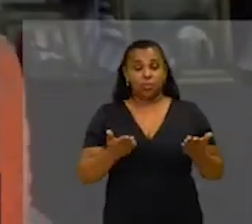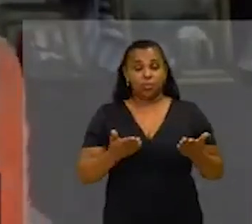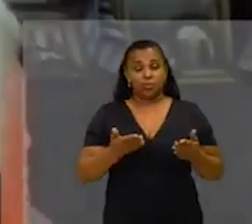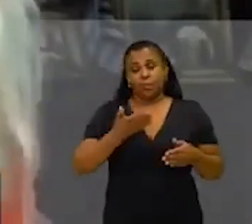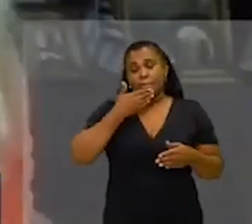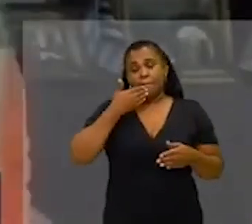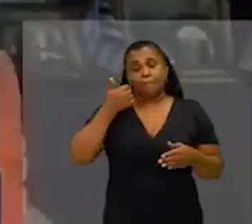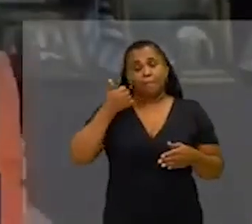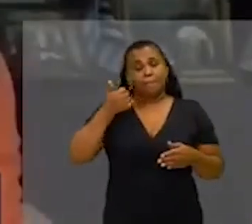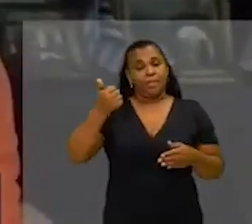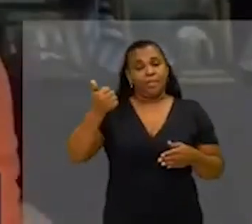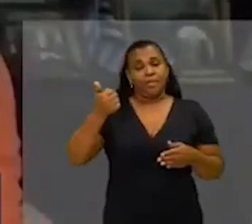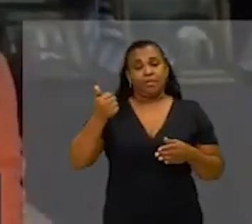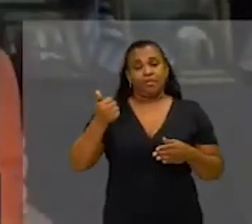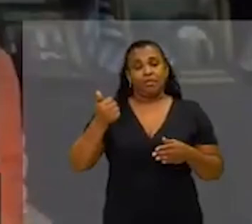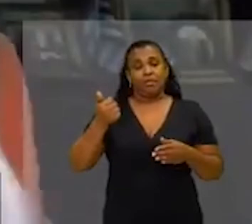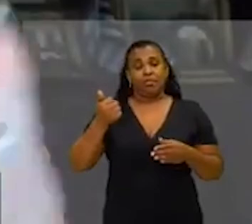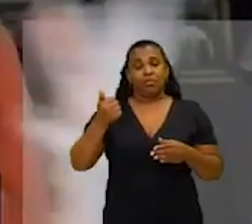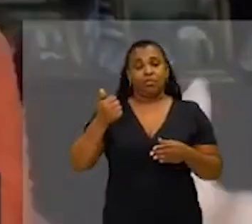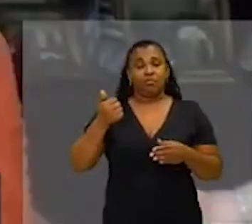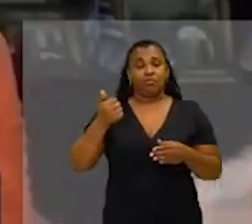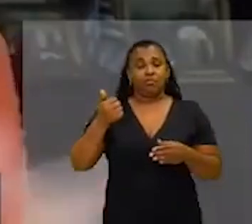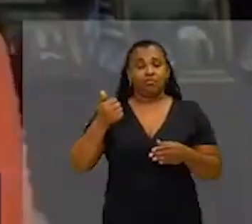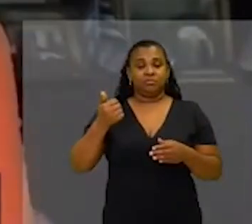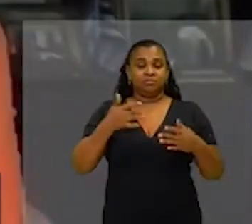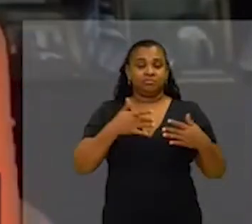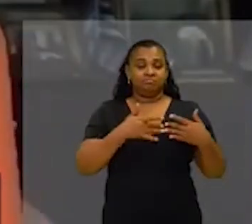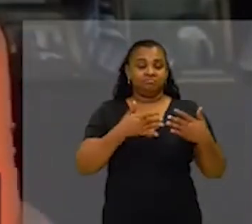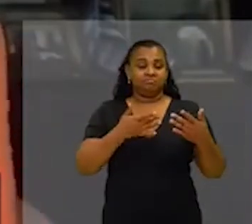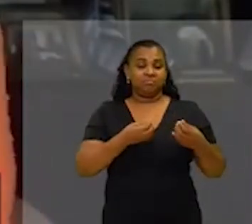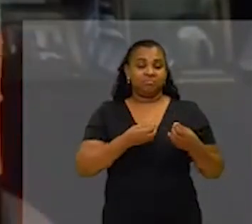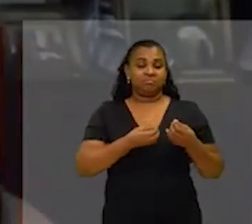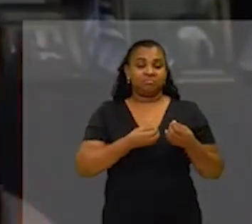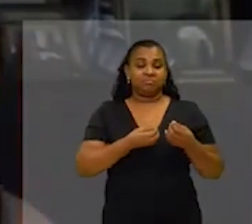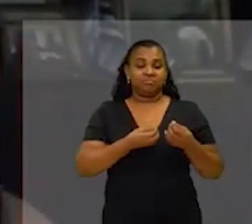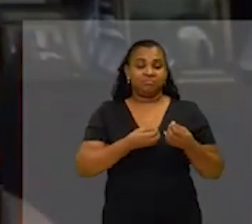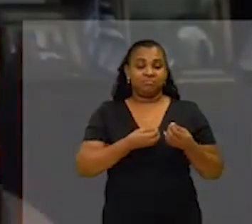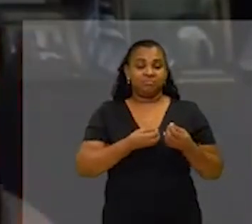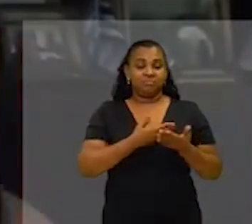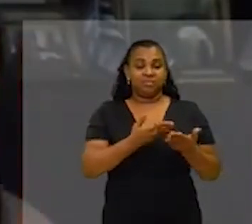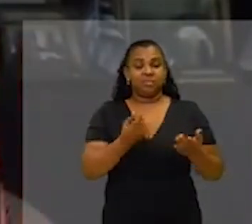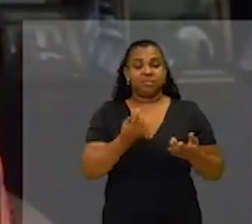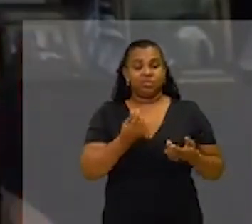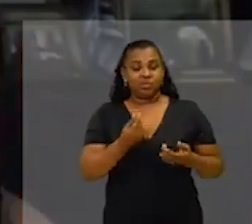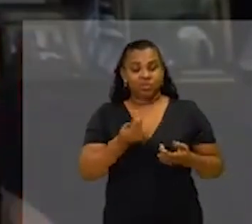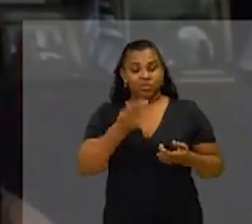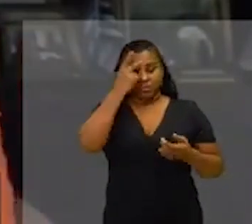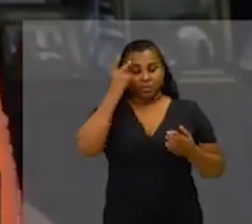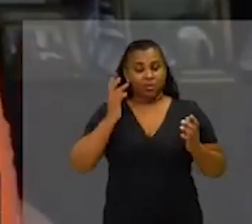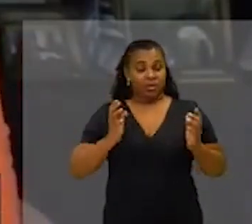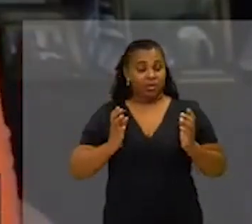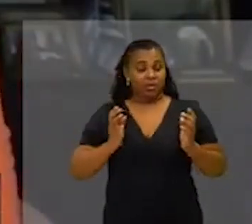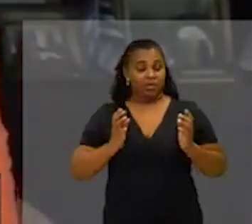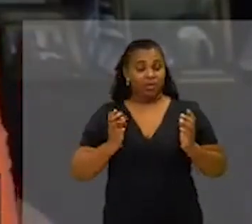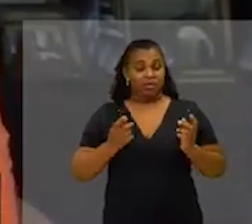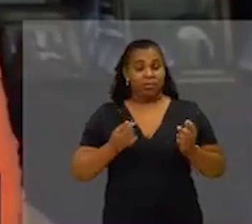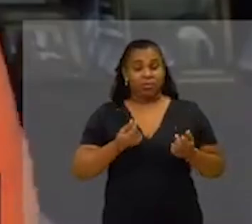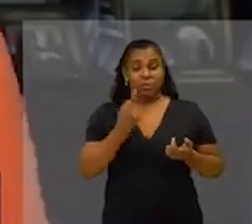doação de uma pessoa abastada do que a doação de várias pequenas dos vários pequenos doadores